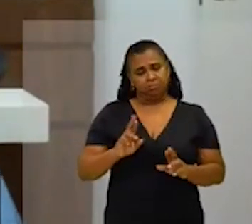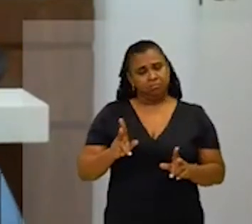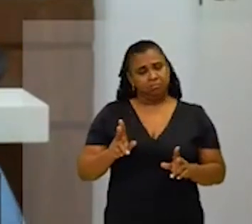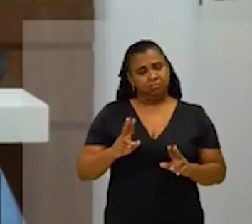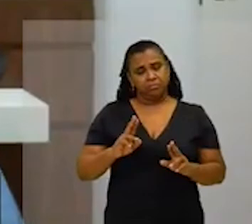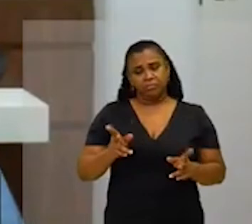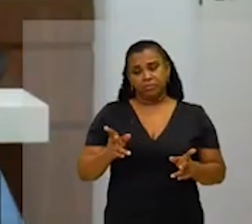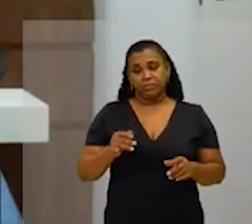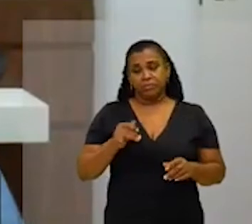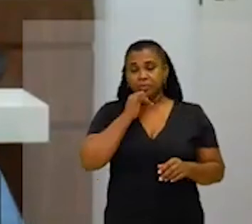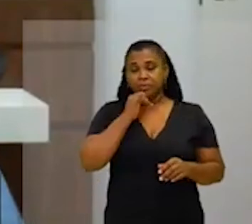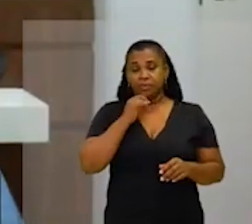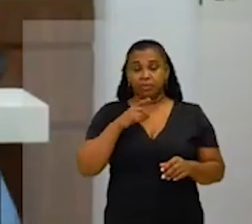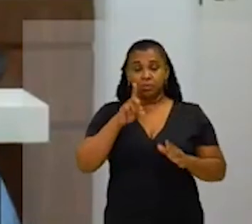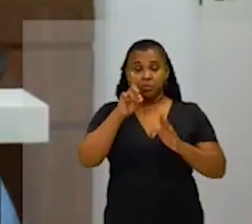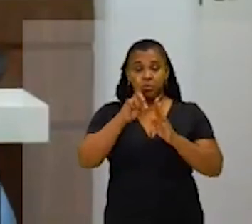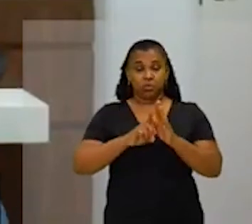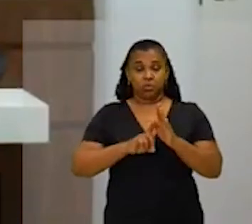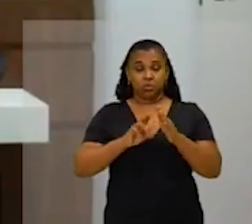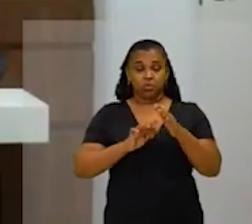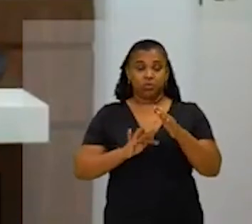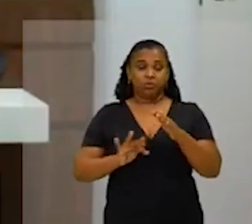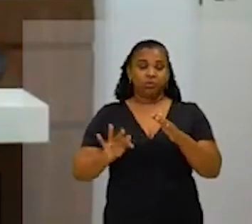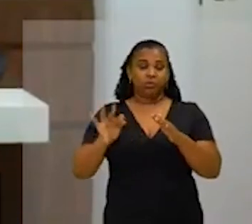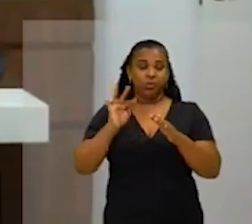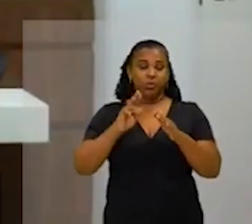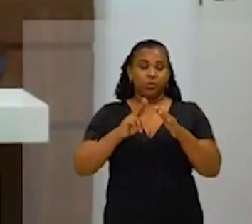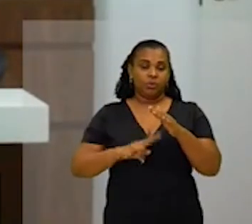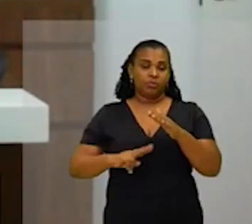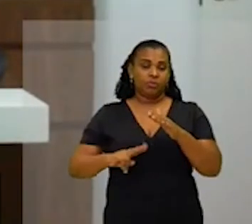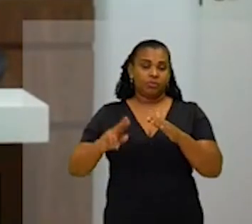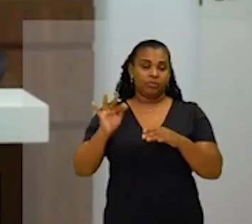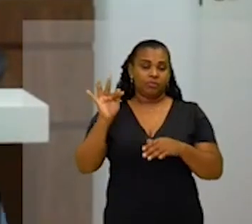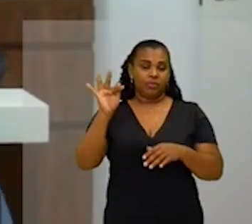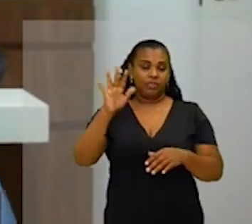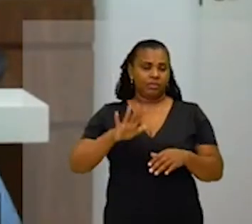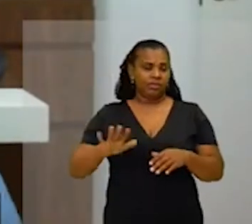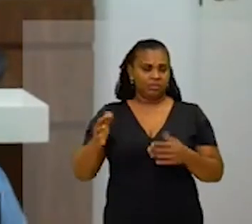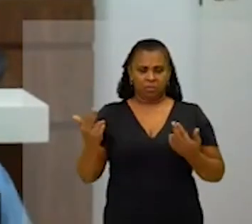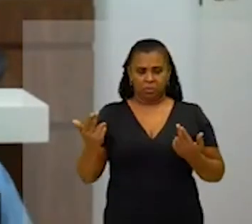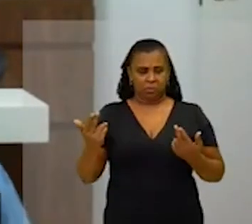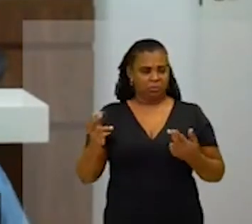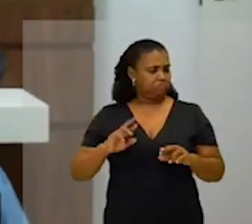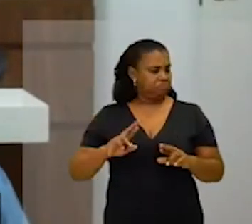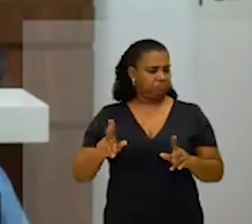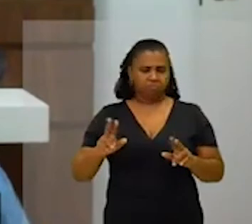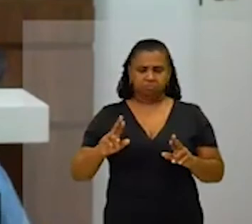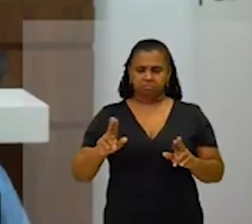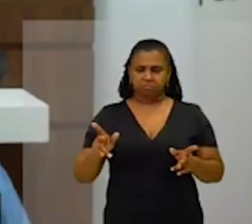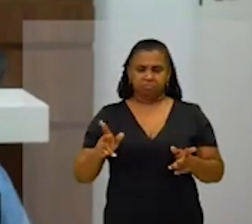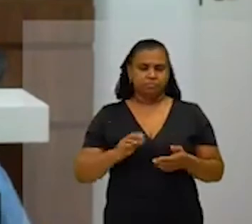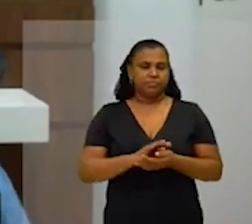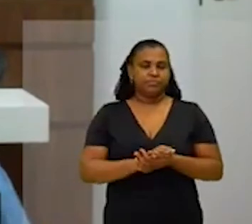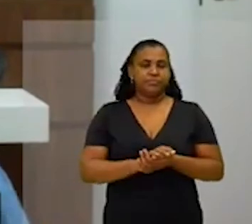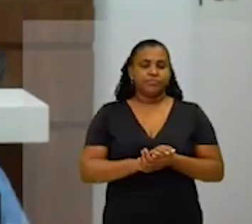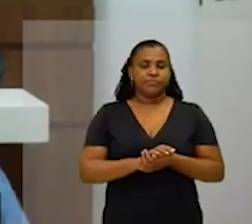eles a preguiça é que de alguma maneira o repasse